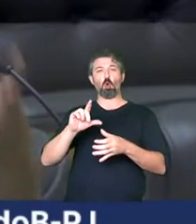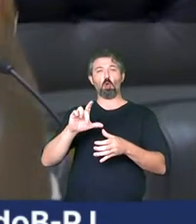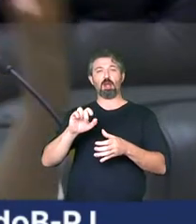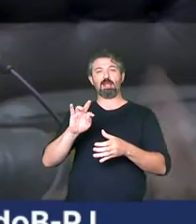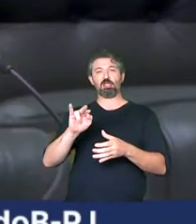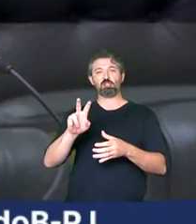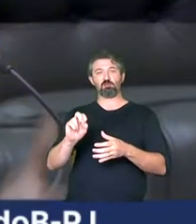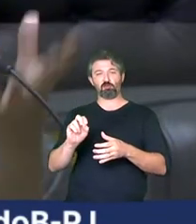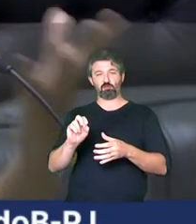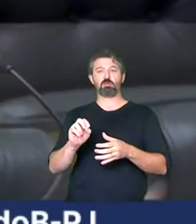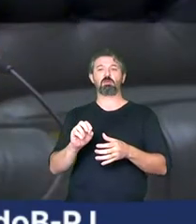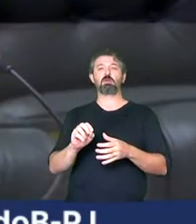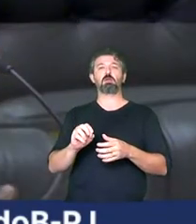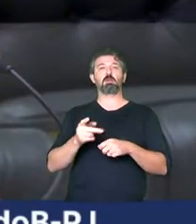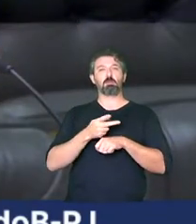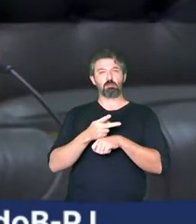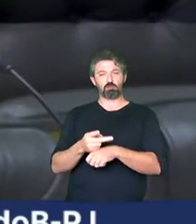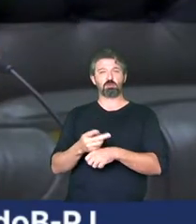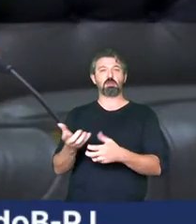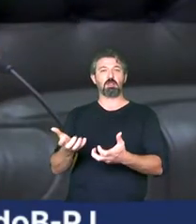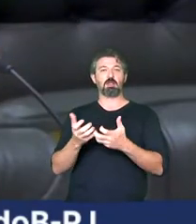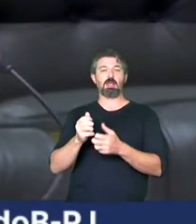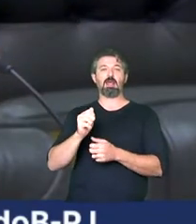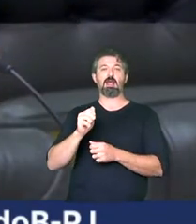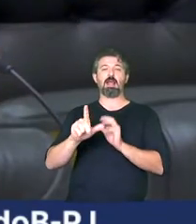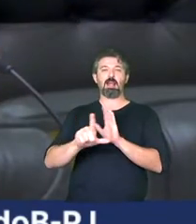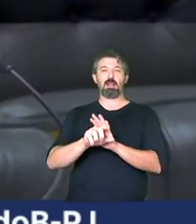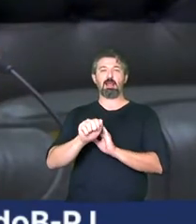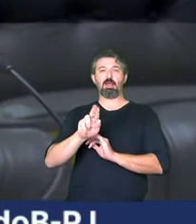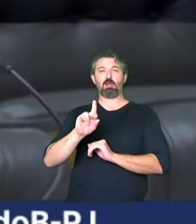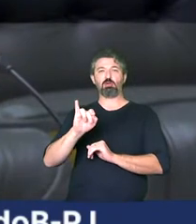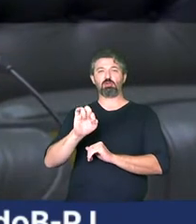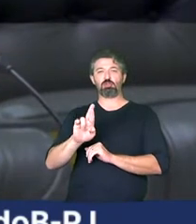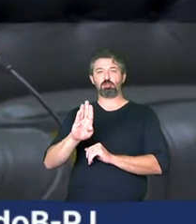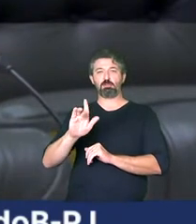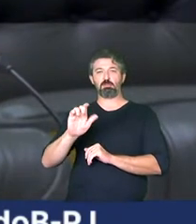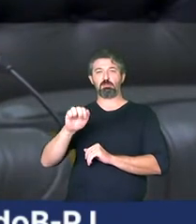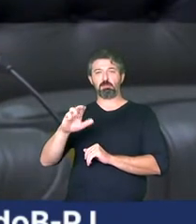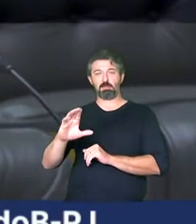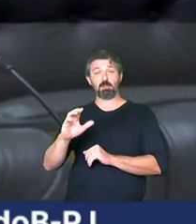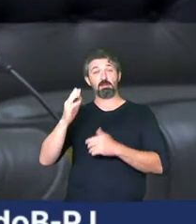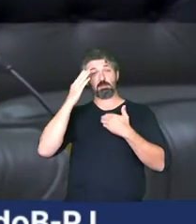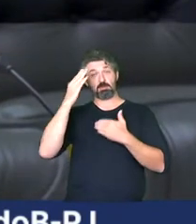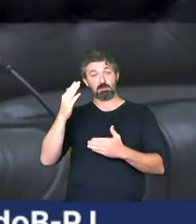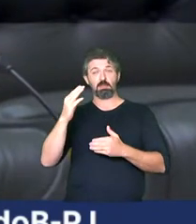SEM DEIXAR DE CONSULTAR TODO ESSE COLETIVO QUE BUSCOU, DEMANDOU E CONSTRUIU A LEI ALDIR BLANC. QUER TAMBÉM AGRADECER A DEPUTADA ALICE QUE